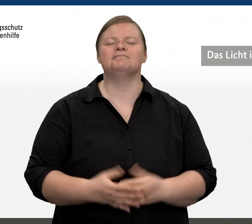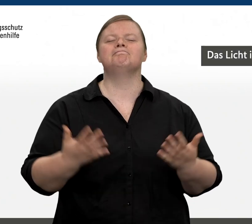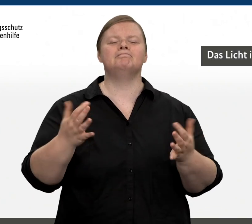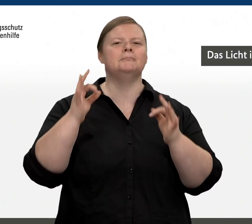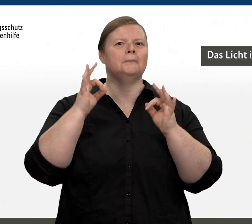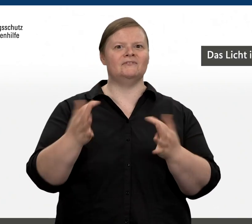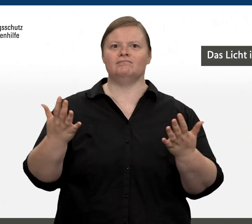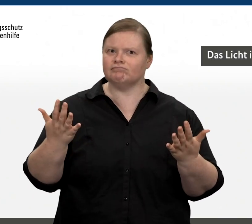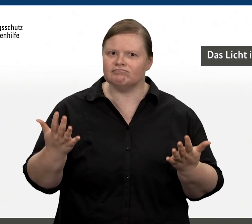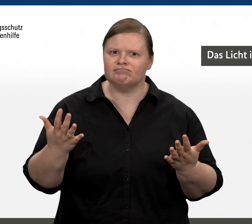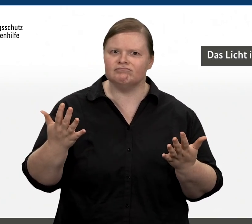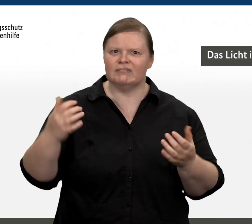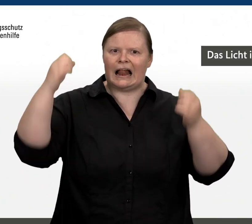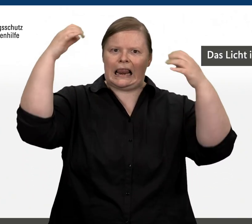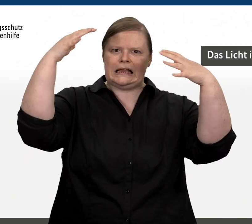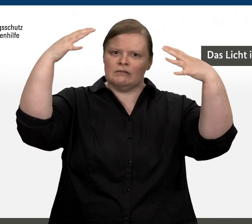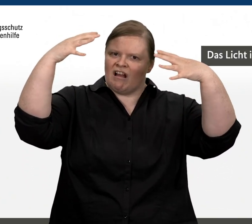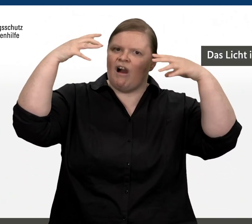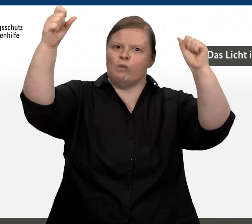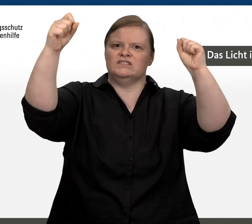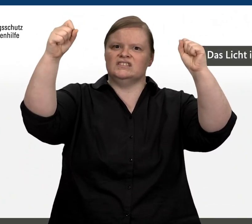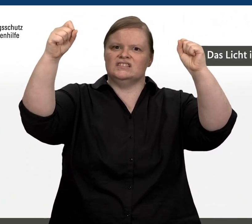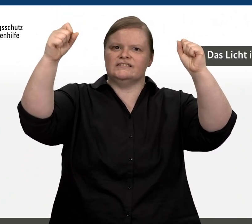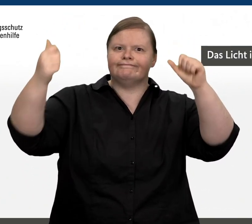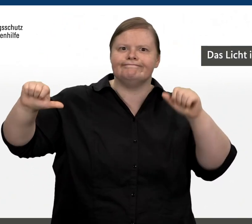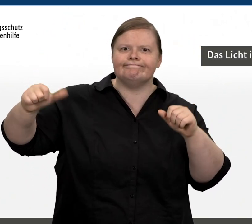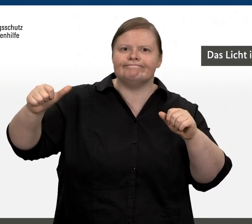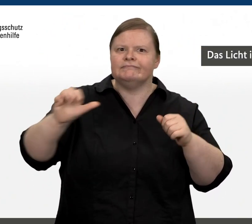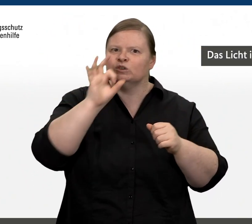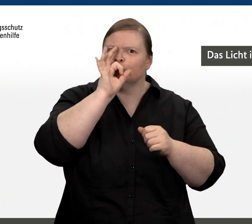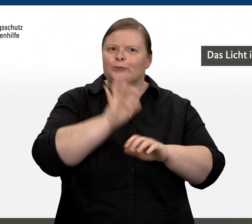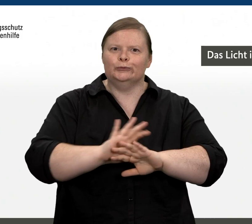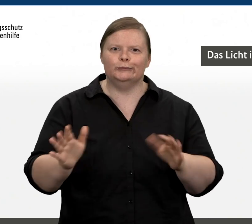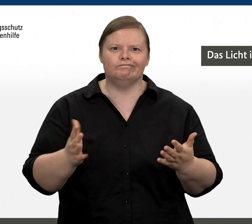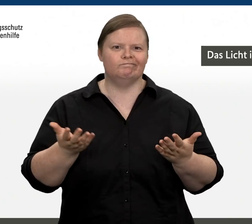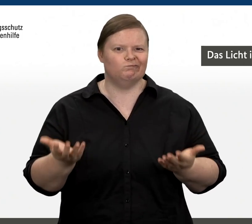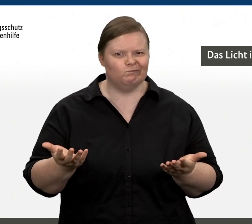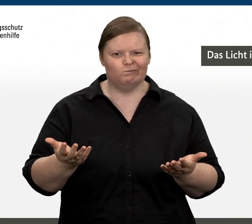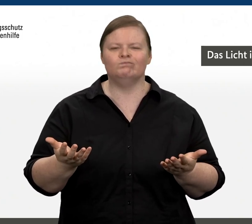Das Licht ist aus